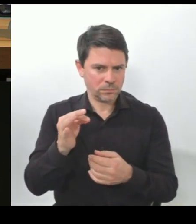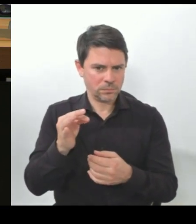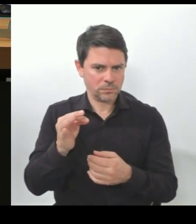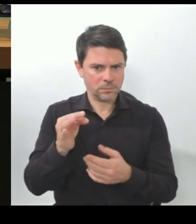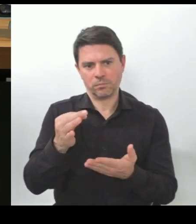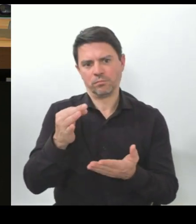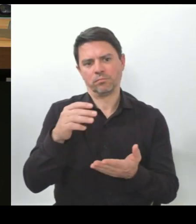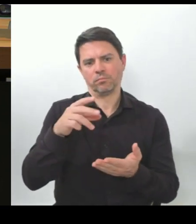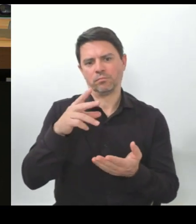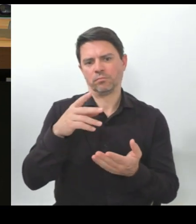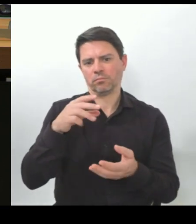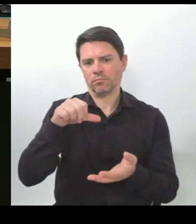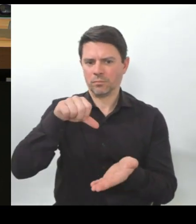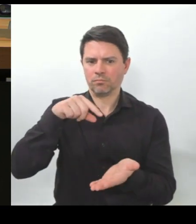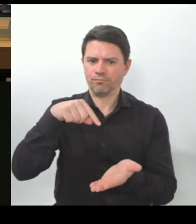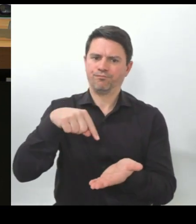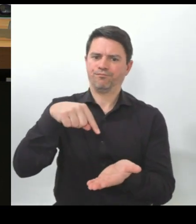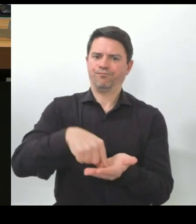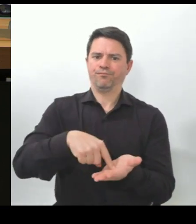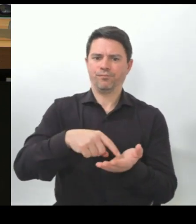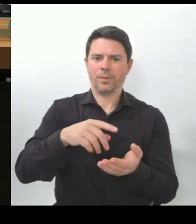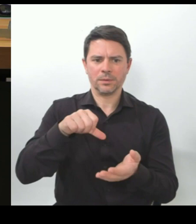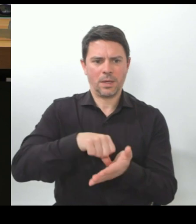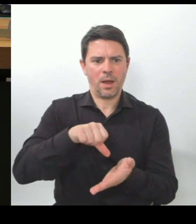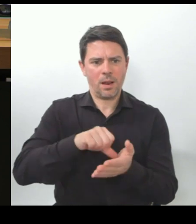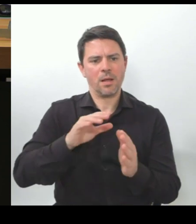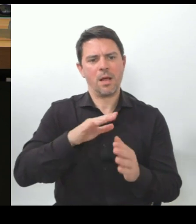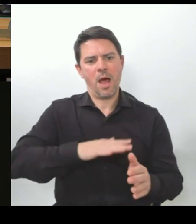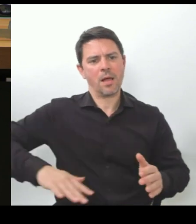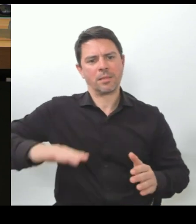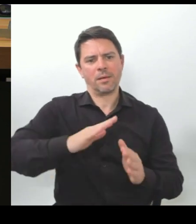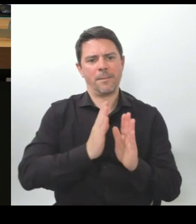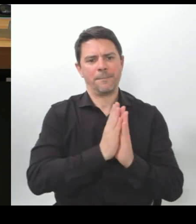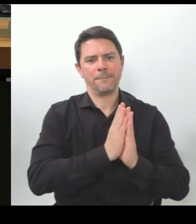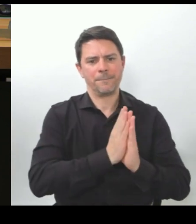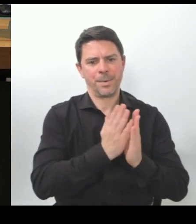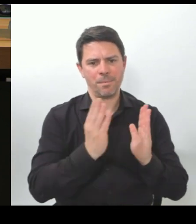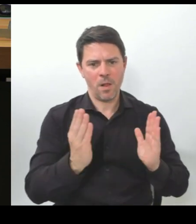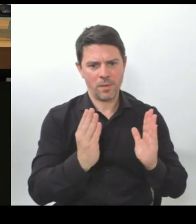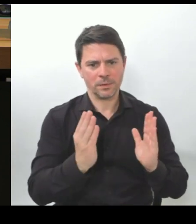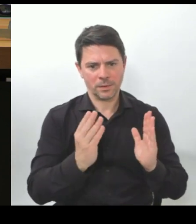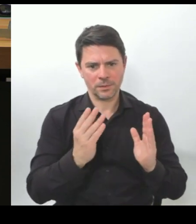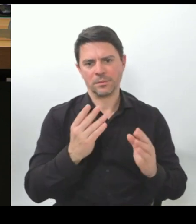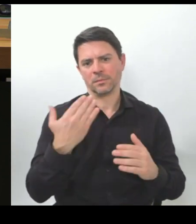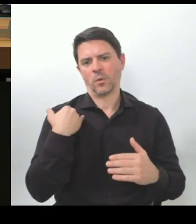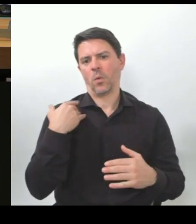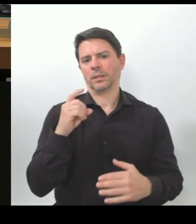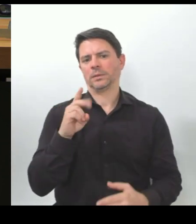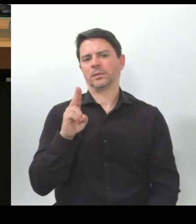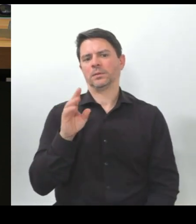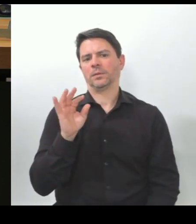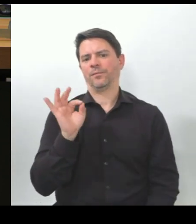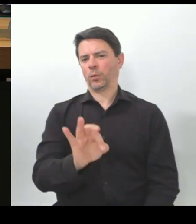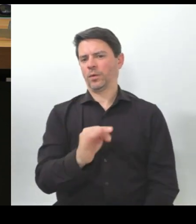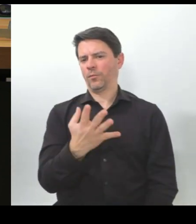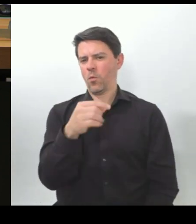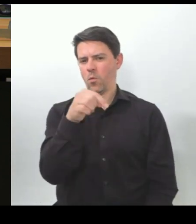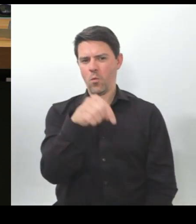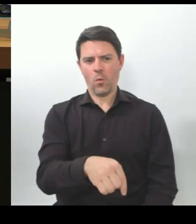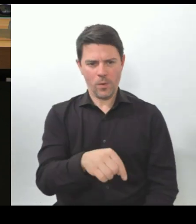Unklarheiten und Fragezeichen bei der Finanzierung. Aber nun wurde auch noch zu allem Überfluss die Standortfrage wieder aufgemacht und was auch immer Senator